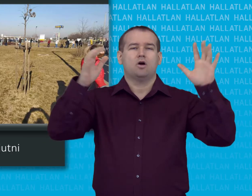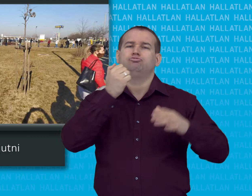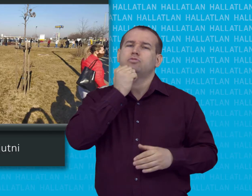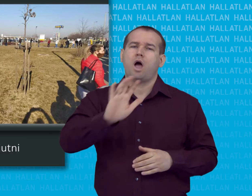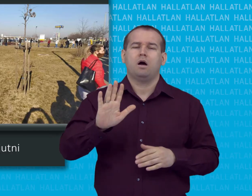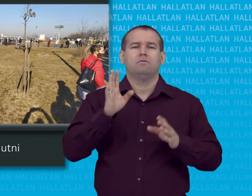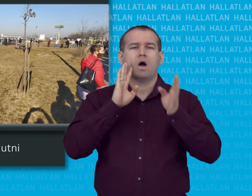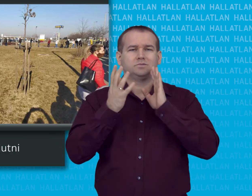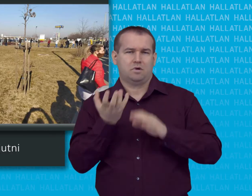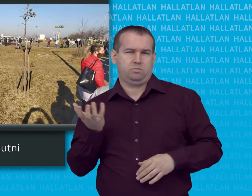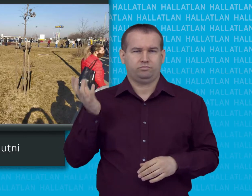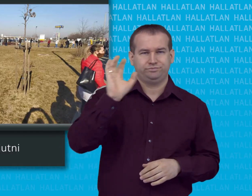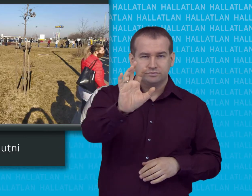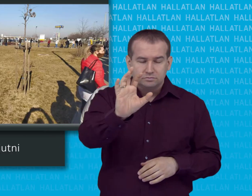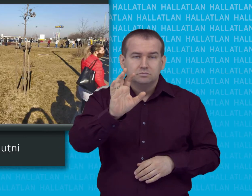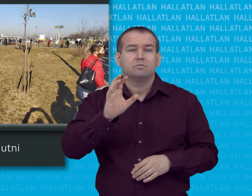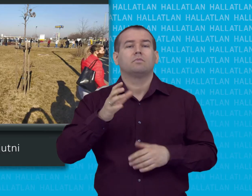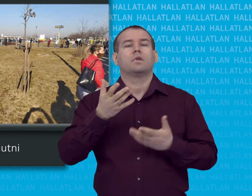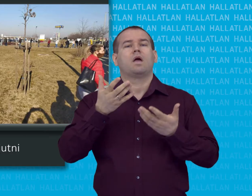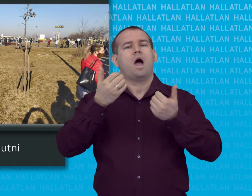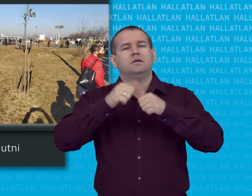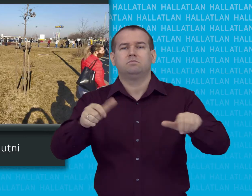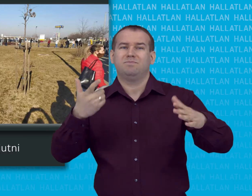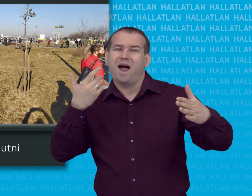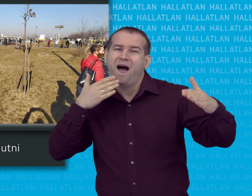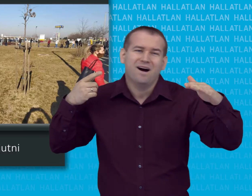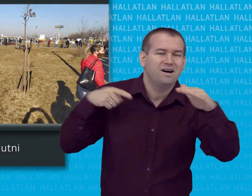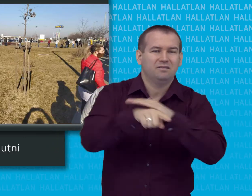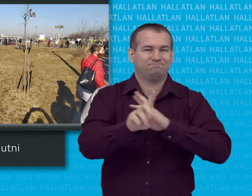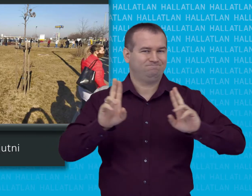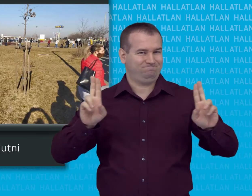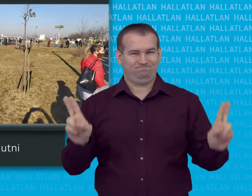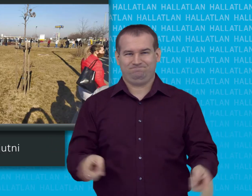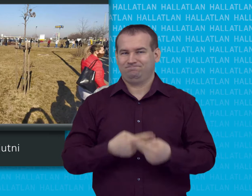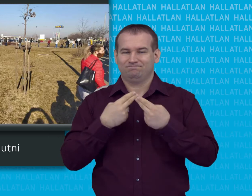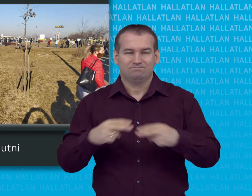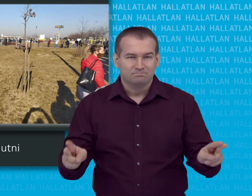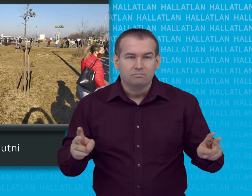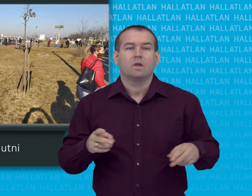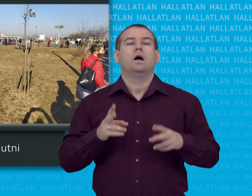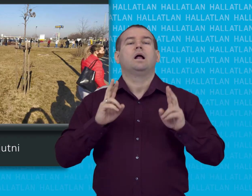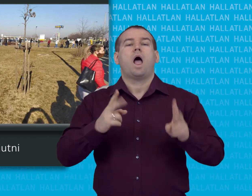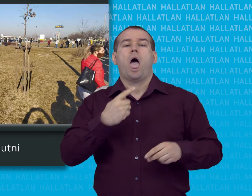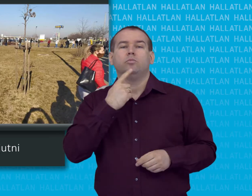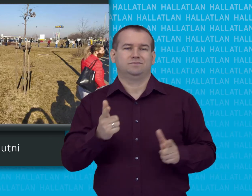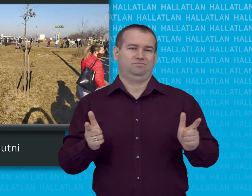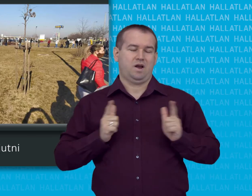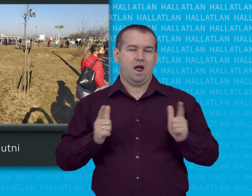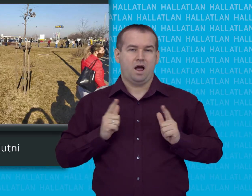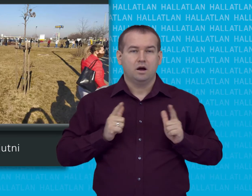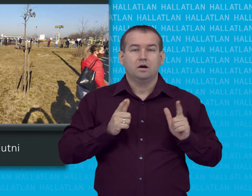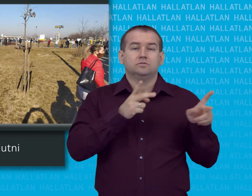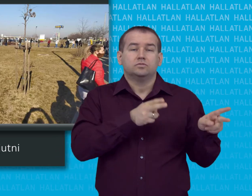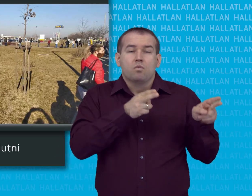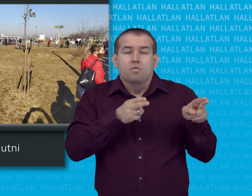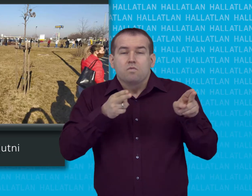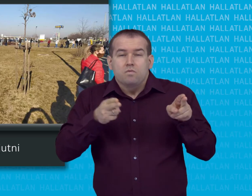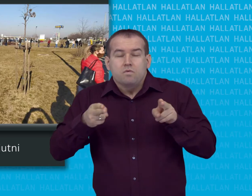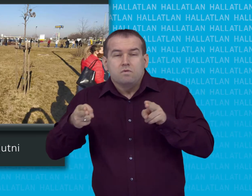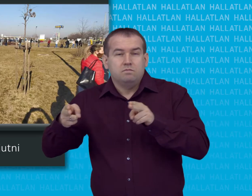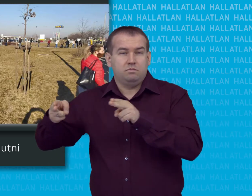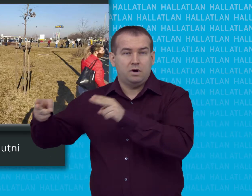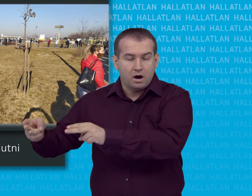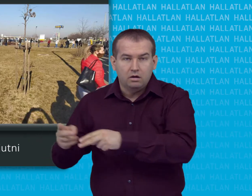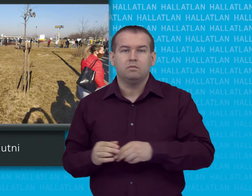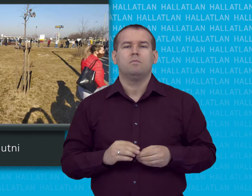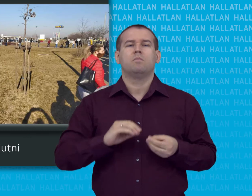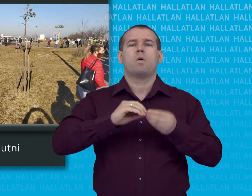Az Ikea már szombaton azt írta a Facebookon, hogy korlátozzák az egyszerre beengedhető emberek számát.